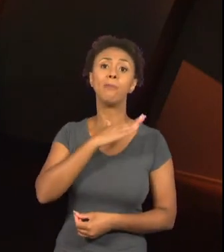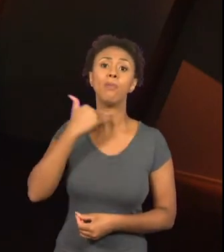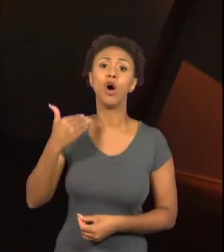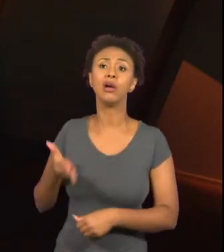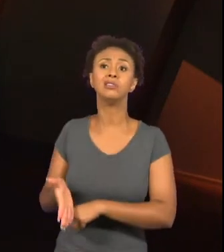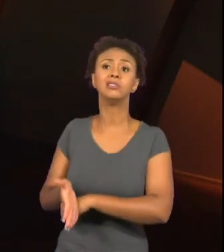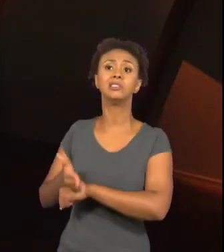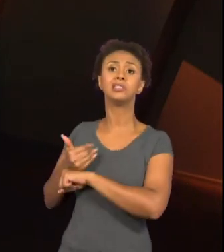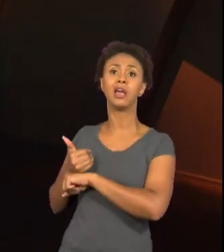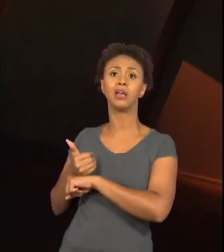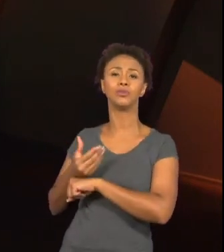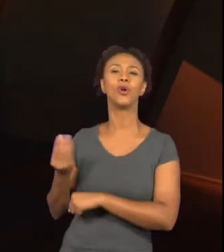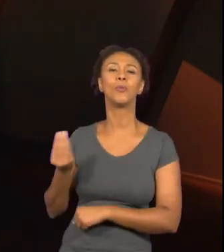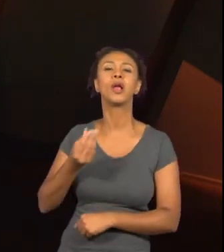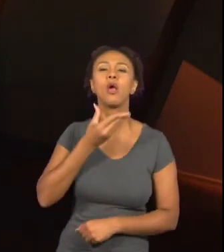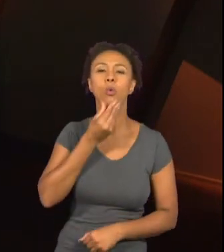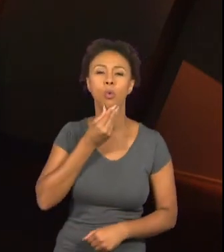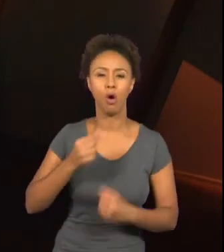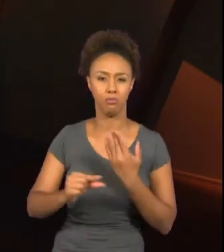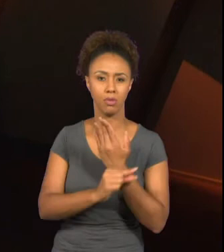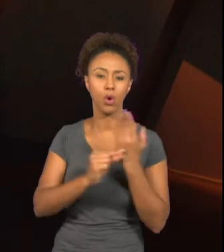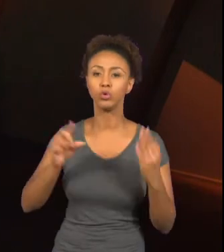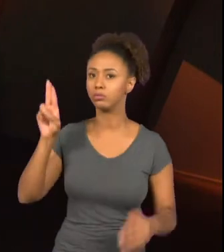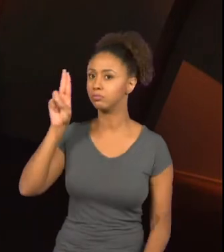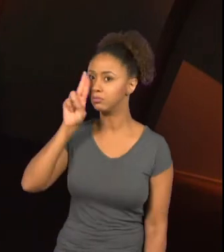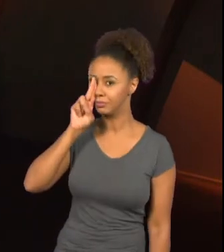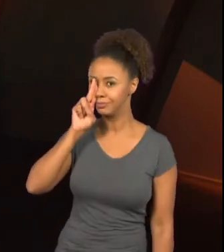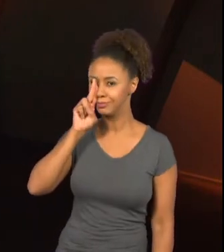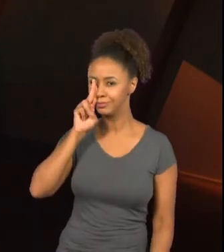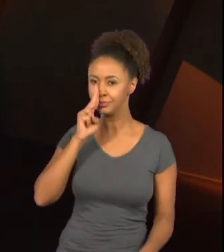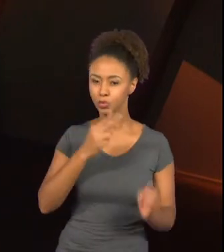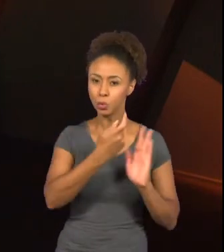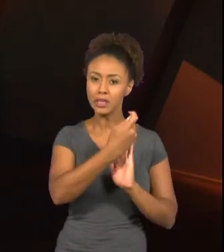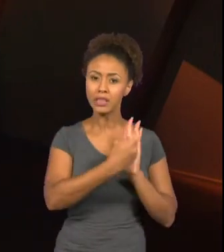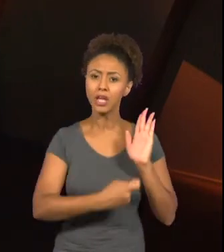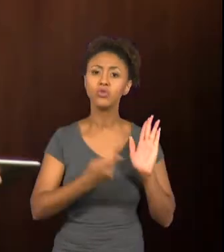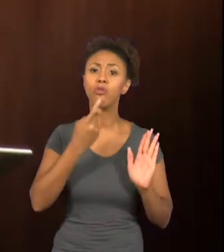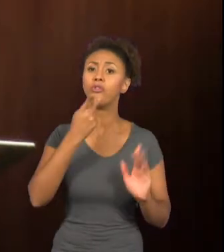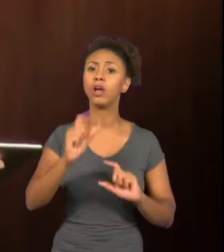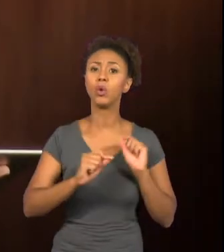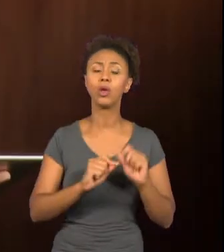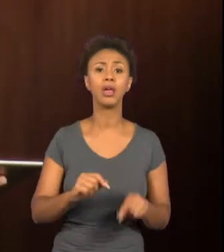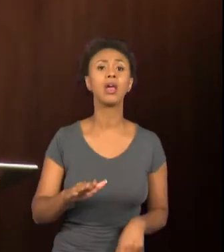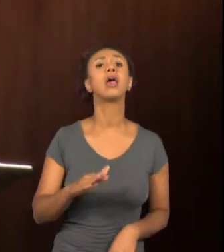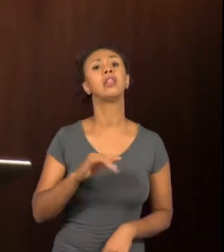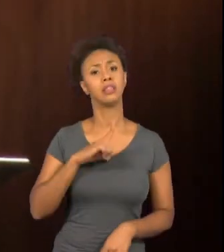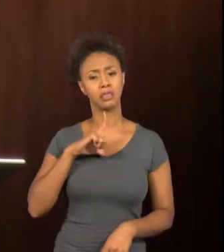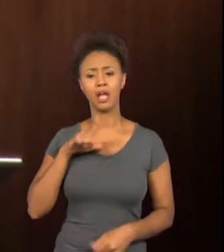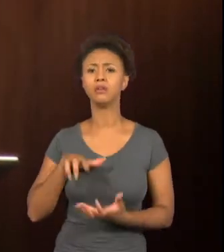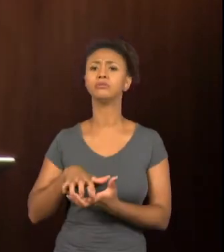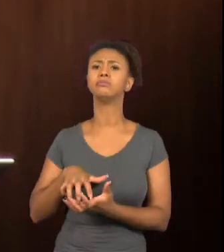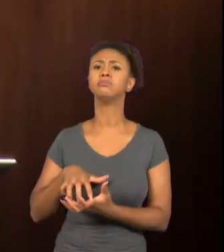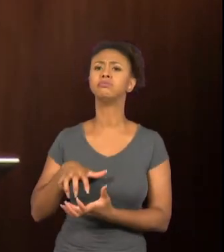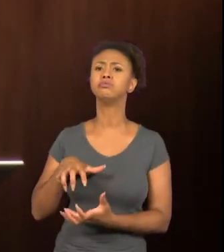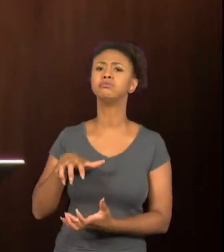MELO NETO FALA EM "MORTE E VIDA SEVERINA": "A MORTE DE QUE SE MORRE DE VELHICE, ANTES DOS 30,